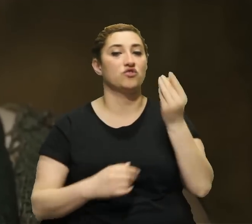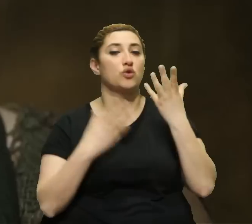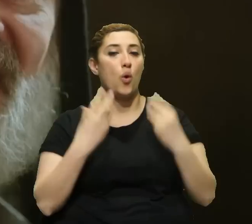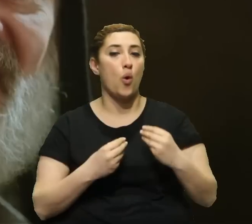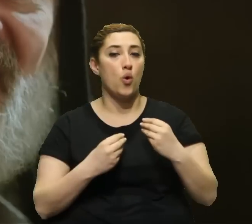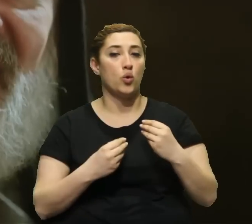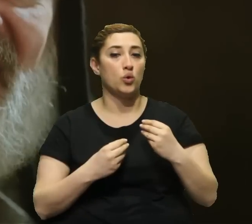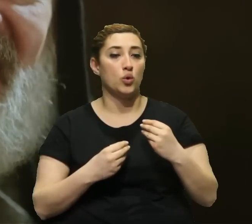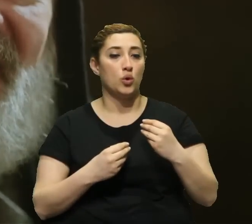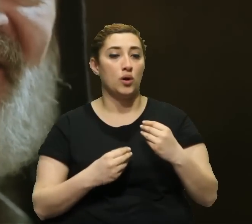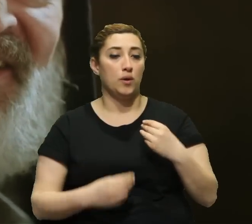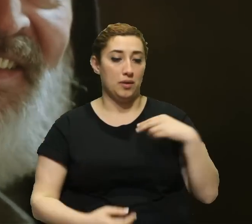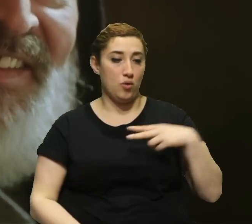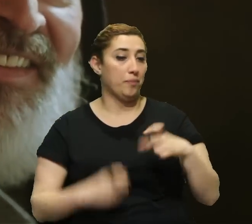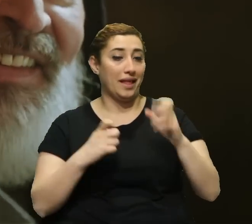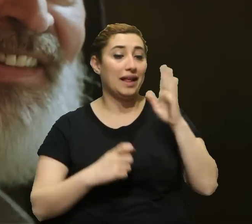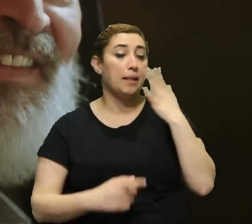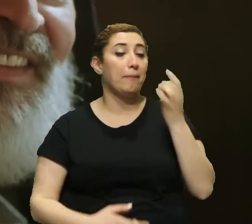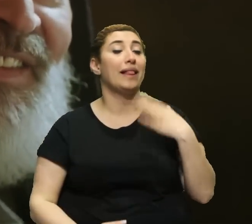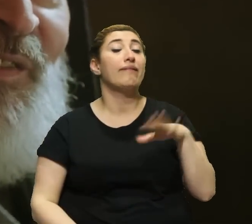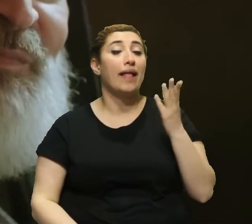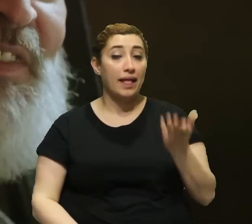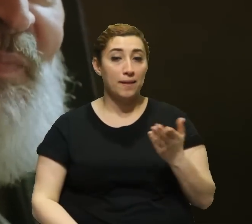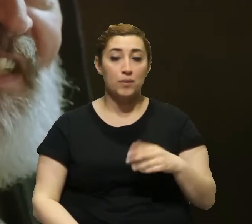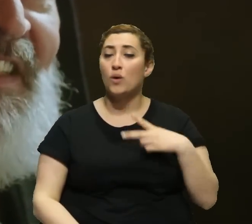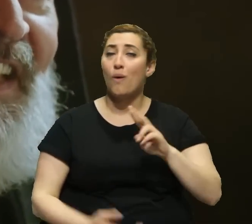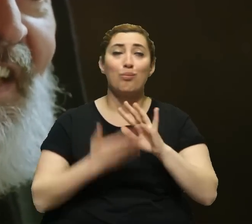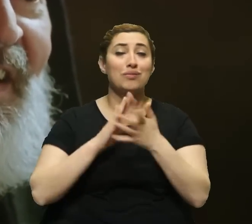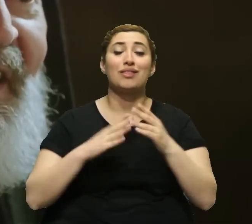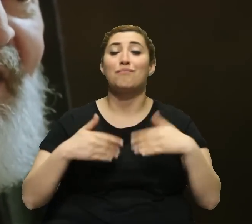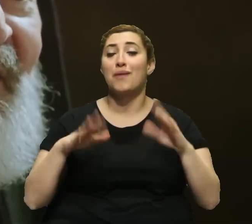Belli değil mi yolumuzun nereye vardığı ihtiyar? Yol bitmez.